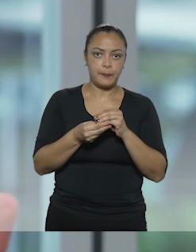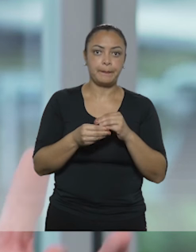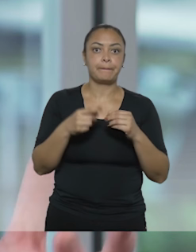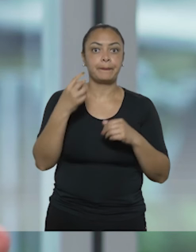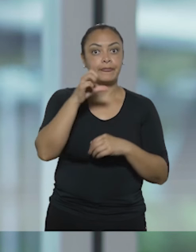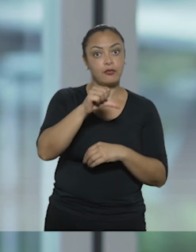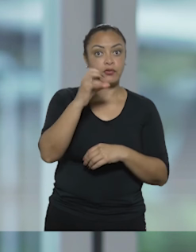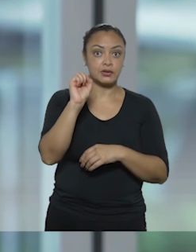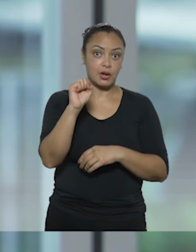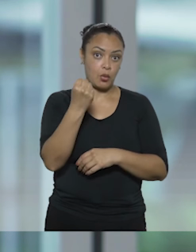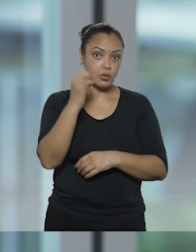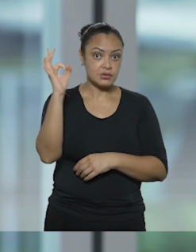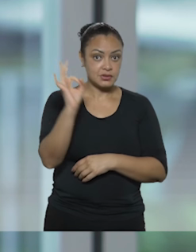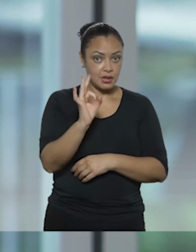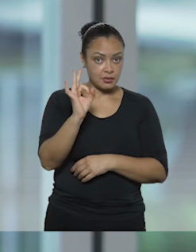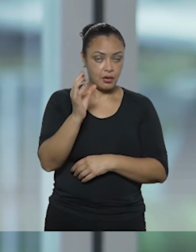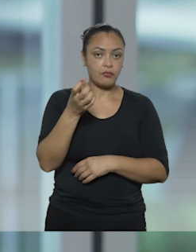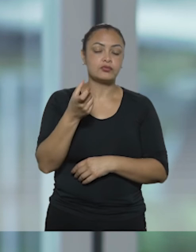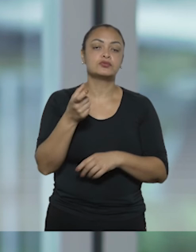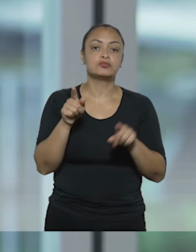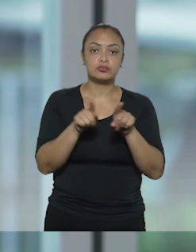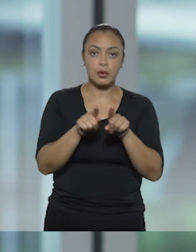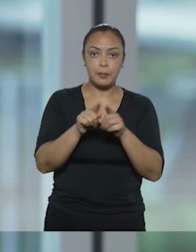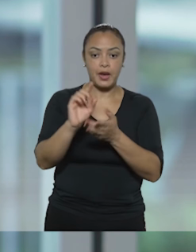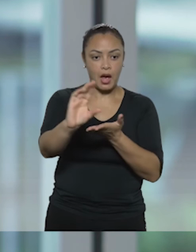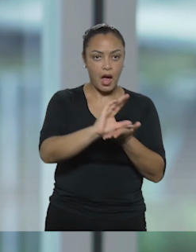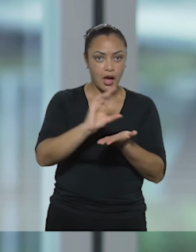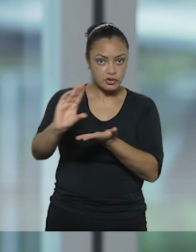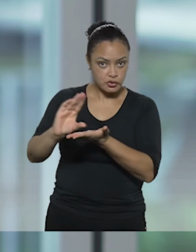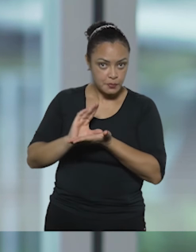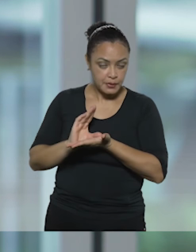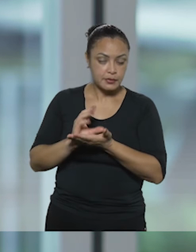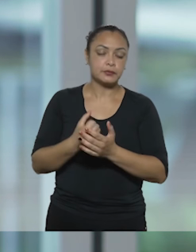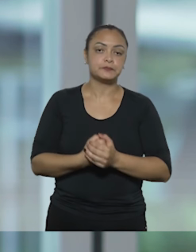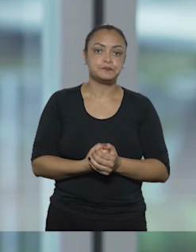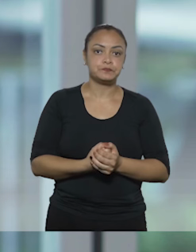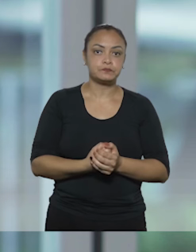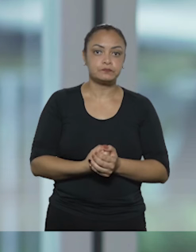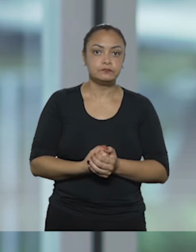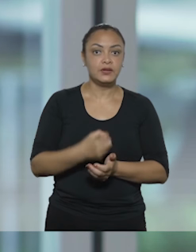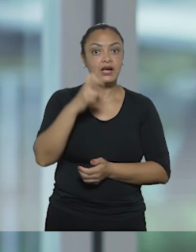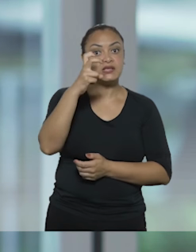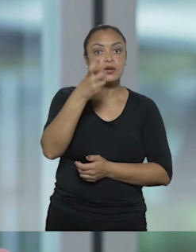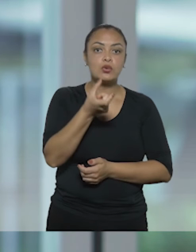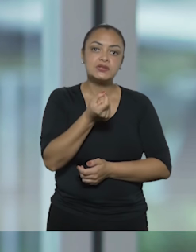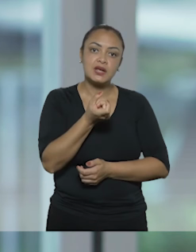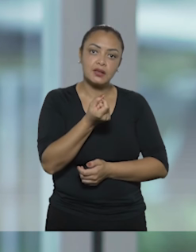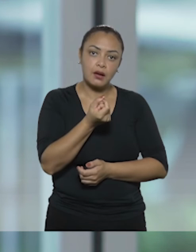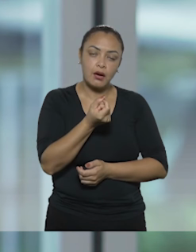Primeiro, R$ 0,98 recebido como rendimentos dos fundos imobiliários da carteira, R$ 0,05